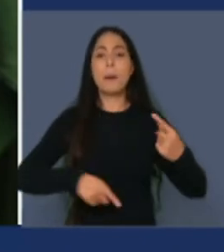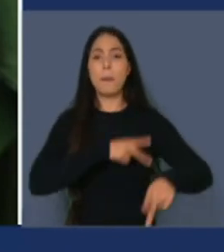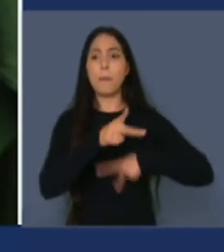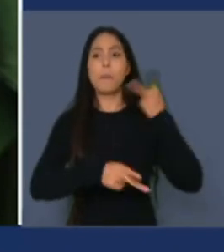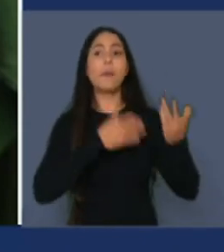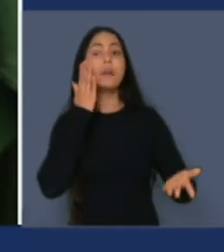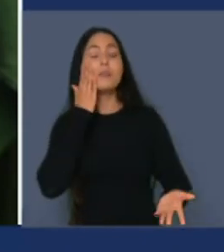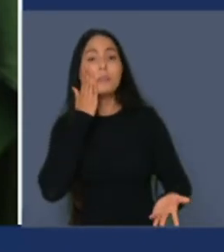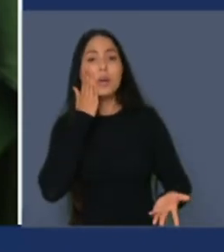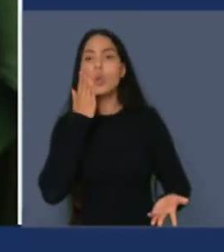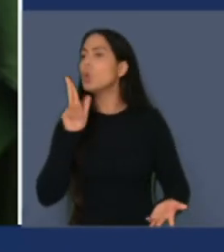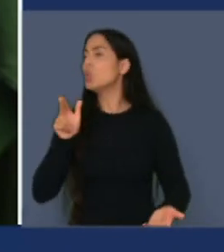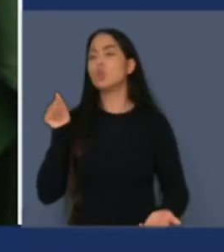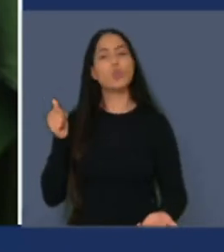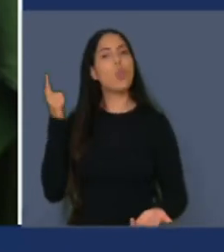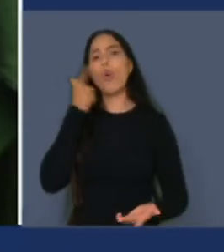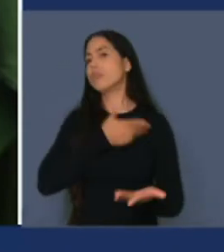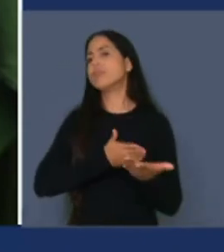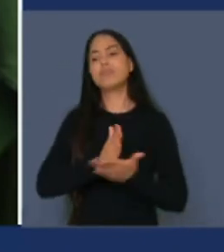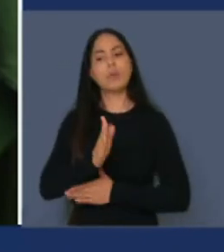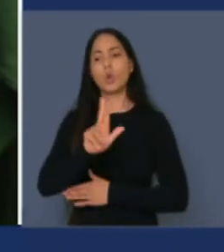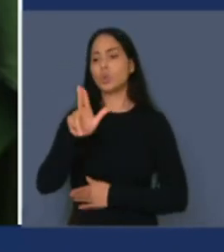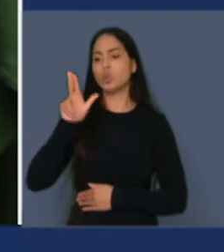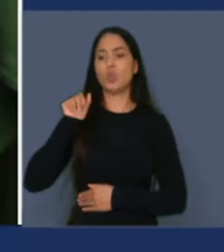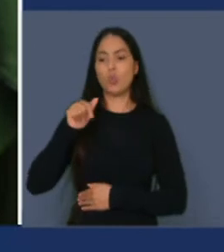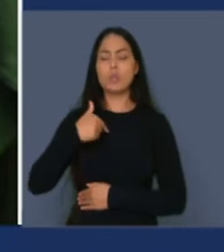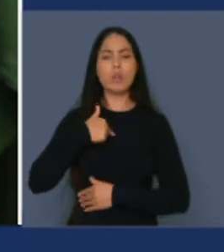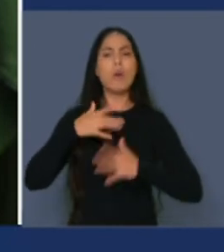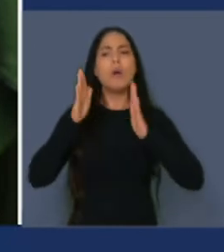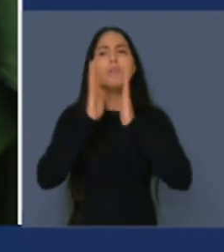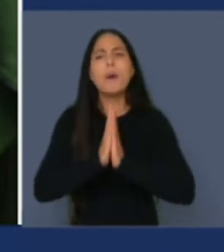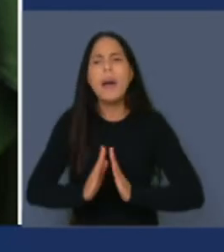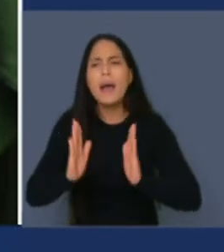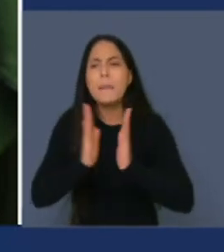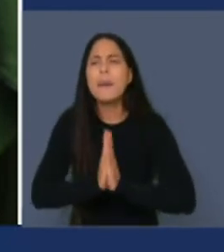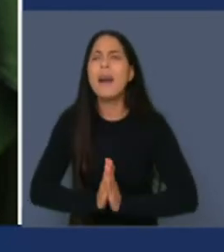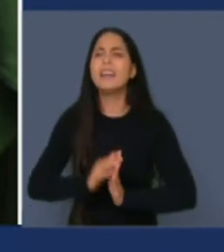FEITO UM PLEBISCITO JAMAIS PASSARIA TENHO, PORTANTO, CONCLAMO QUE NÃO VAMOS